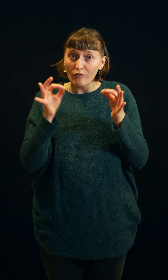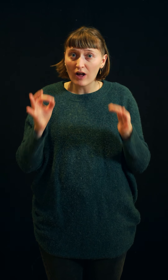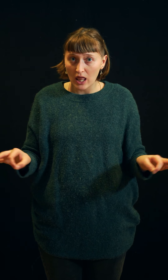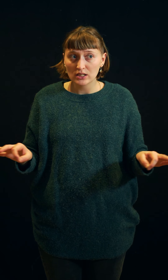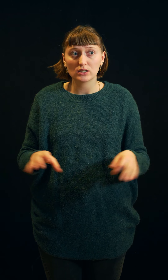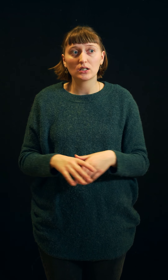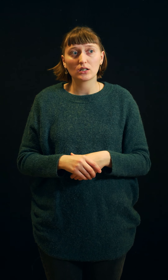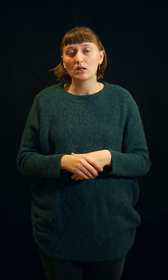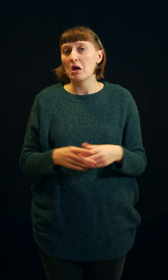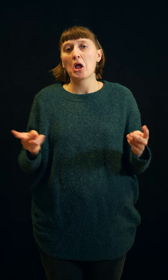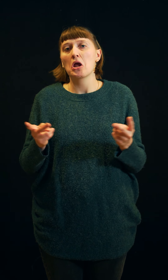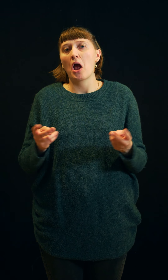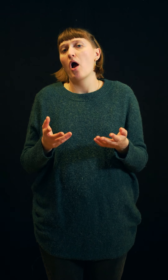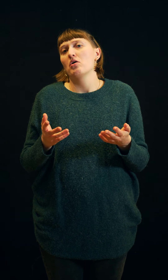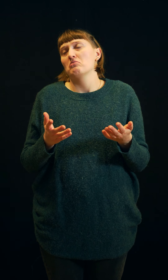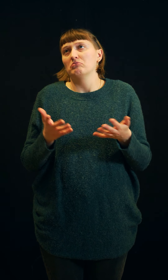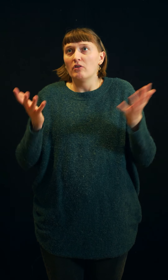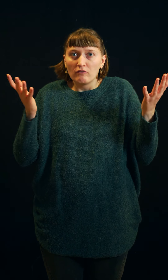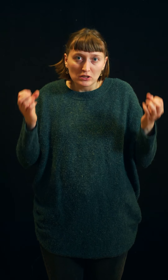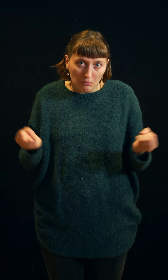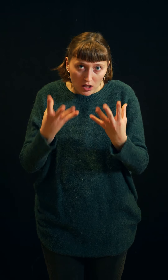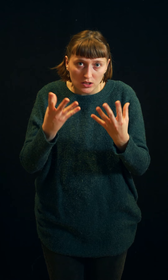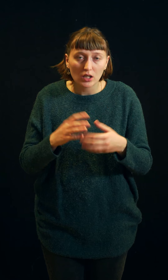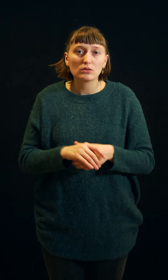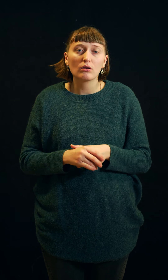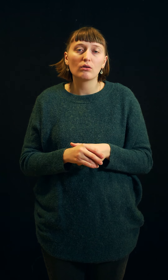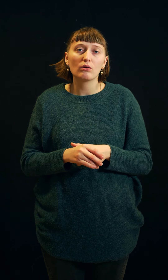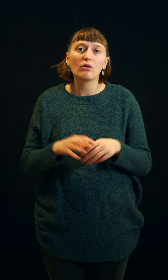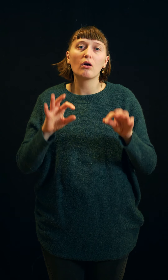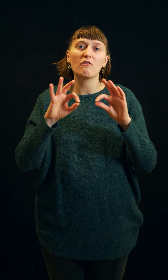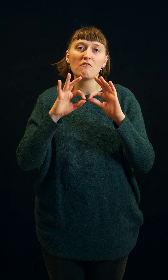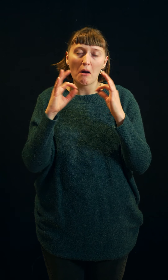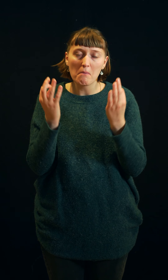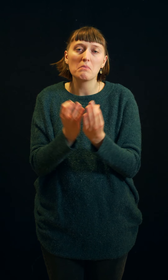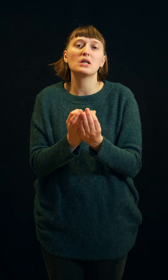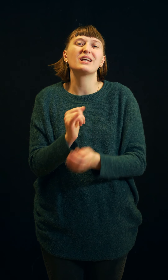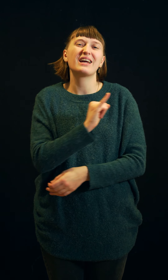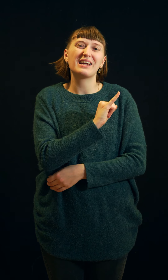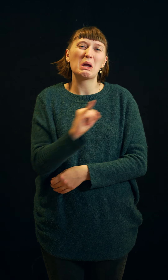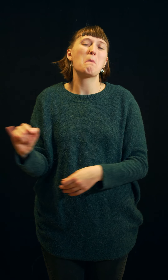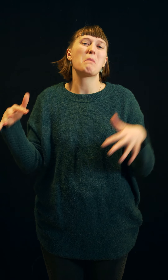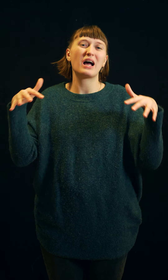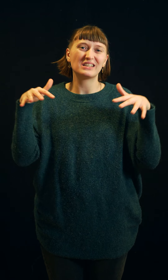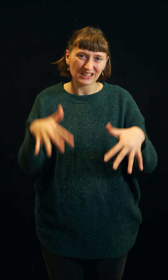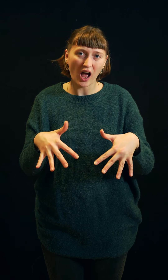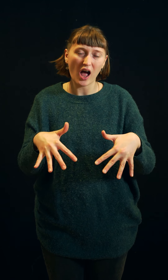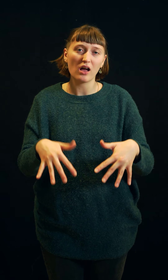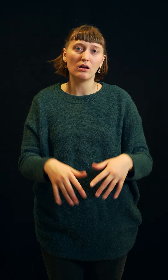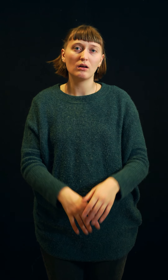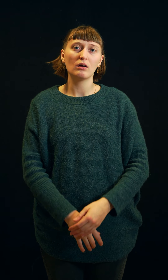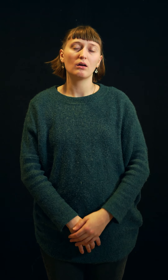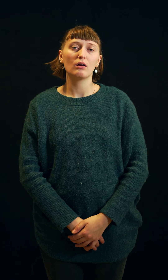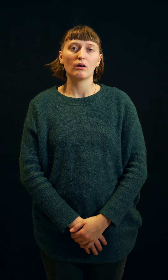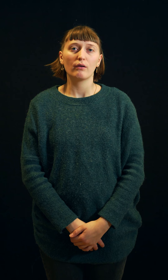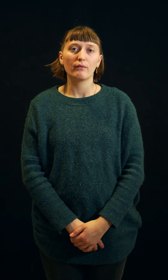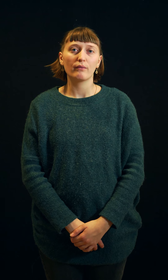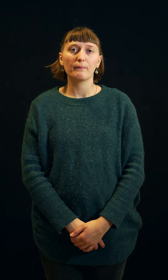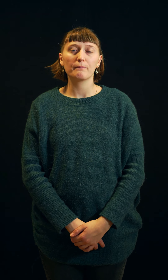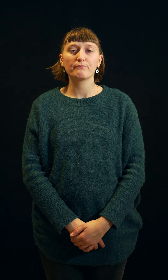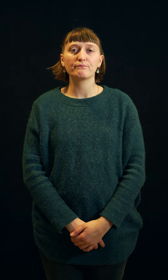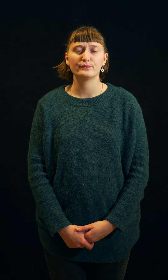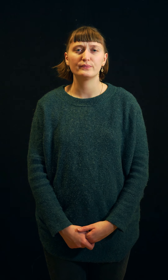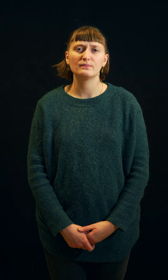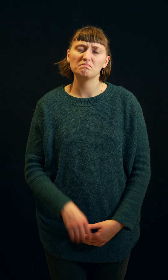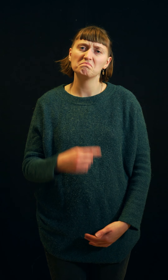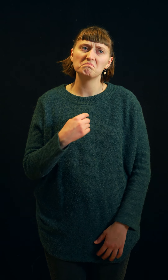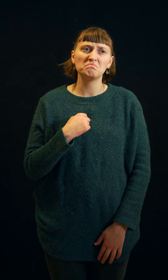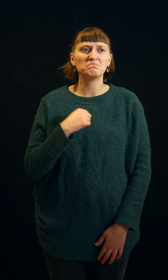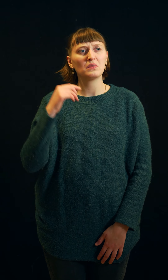Auf die Familie kann man sich immer verlassen, da kann gar nichts passieren, die sind immer da.